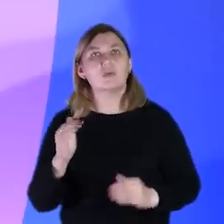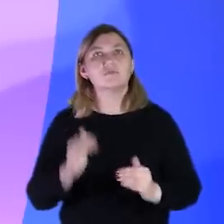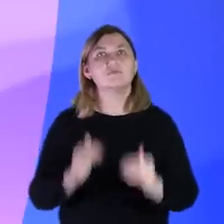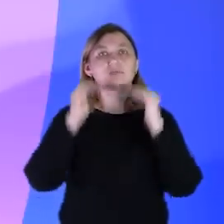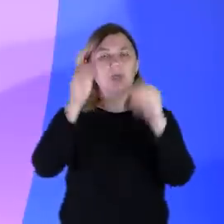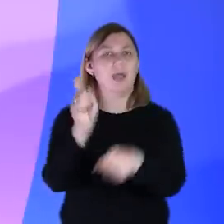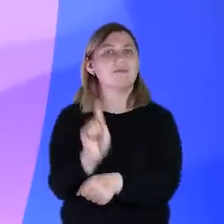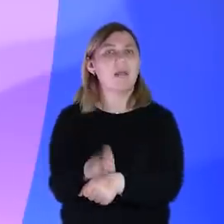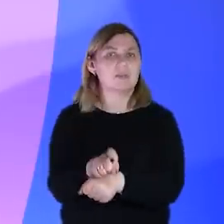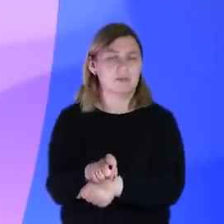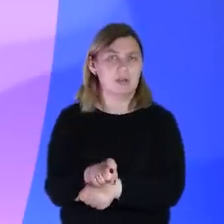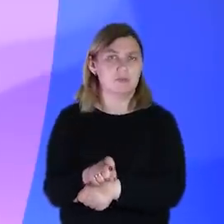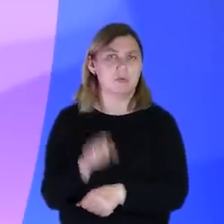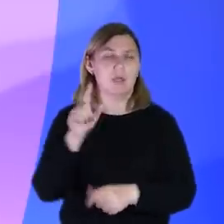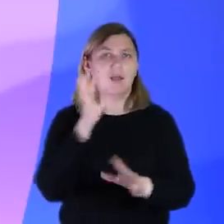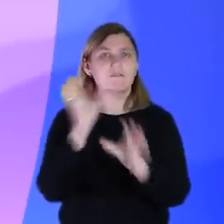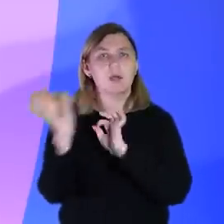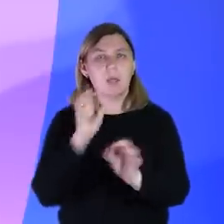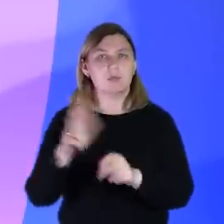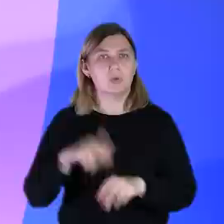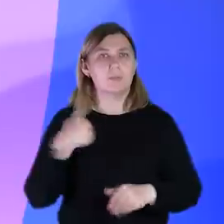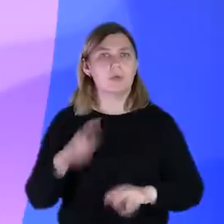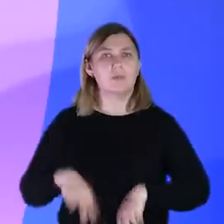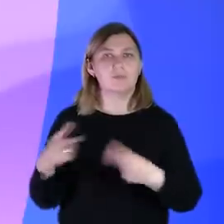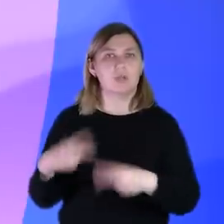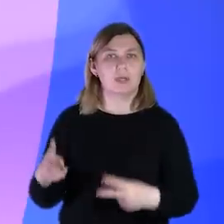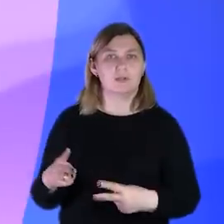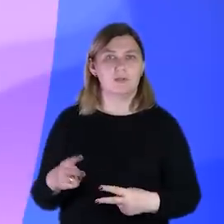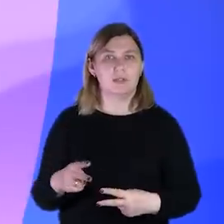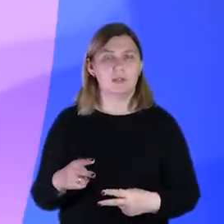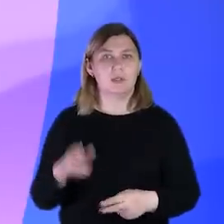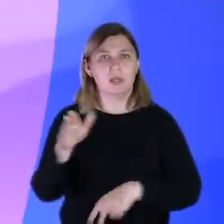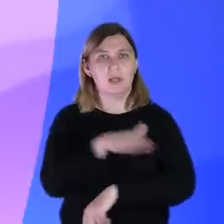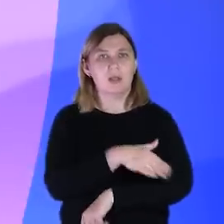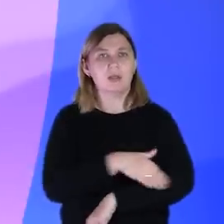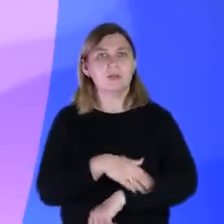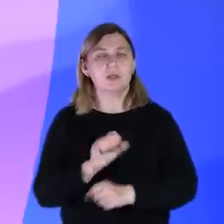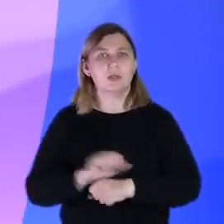szczeblu zlekceważył te informacje, które były przekazywane przez strażnicę Korpusu